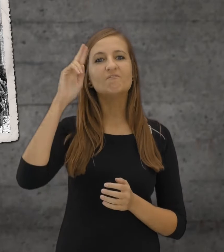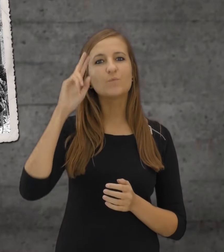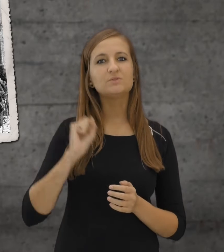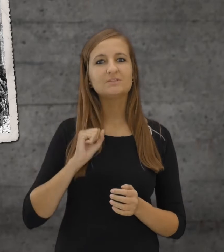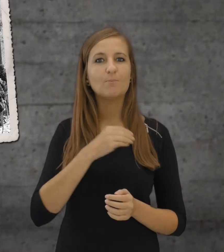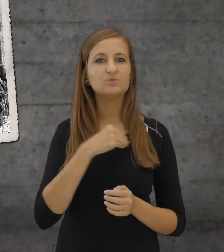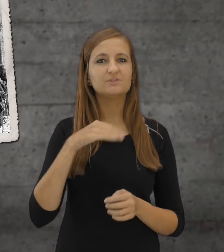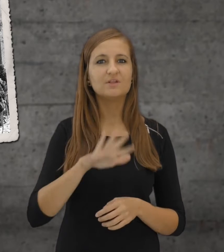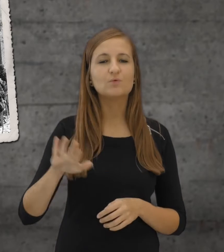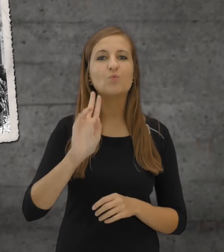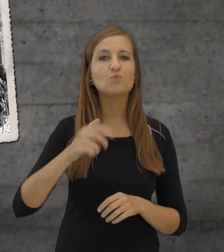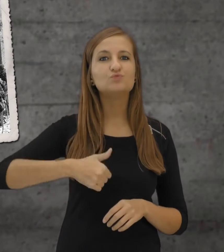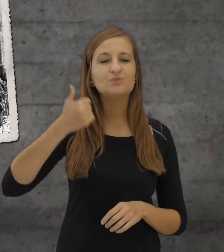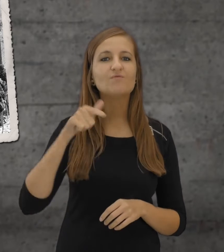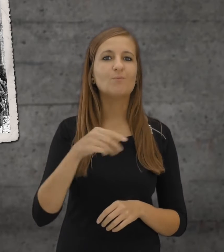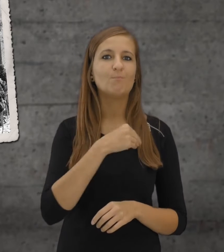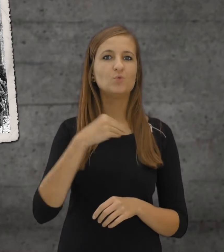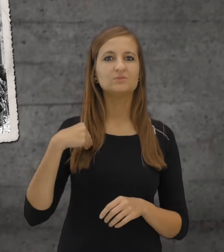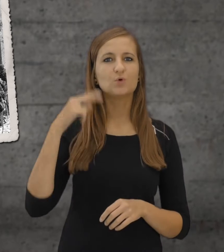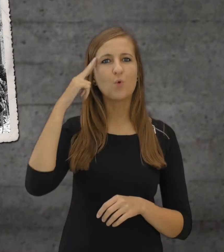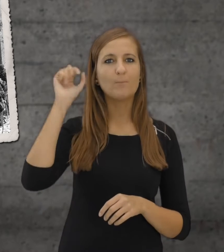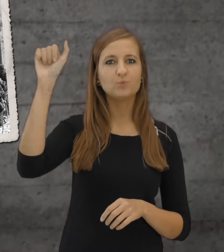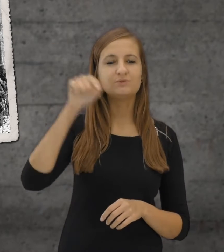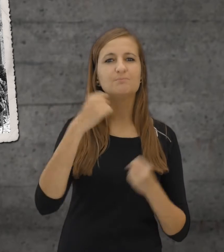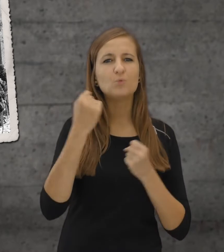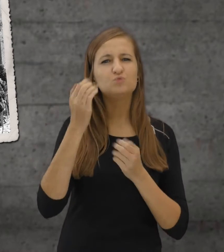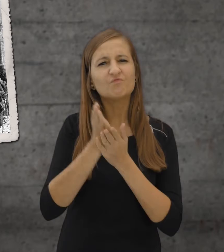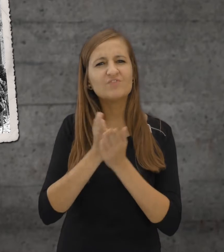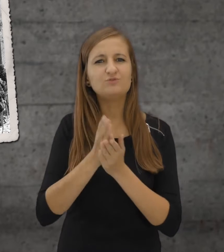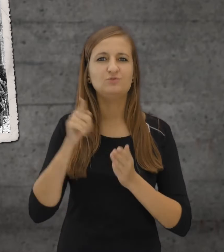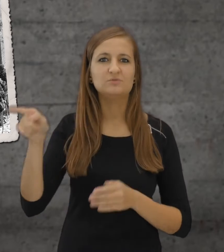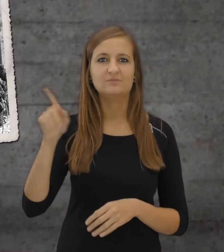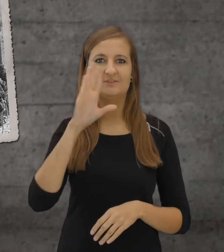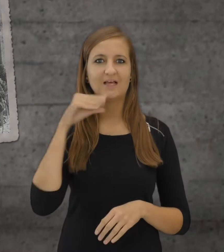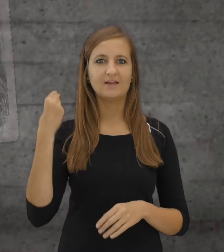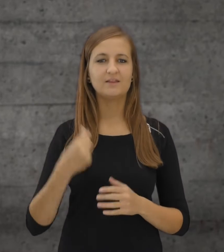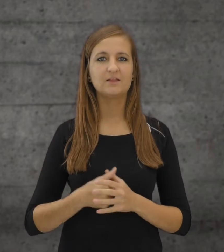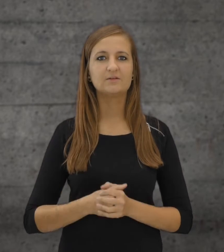Były dowodzone przez polskich komunistów wiernych Stalinowi.